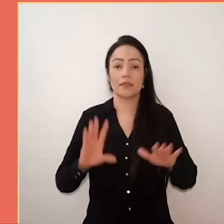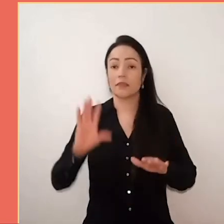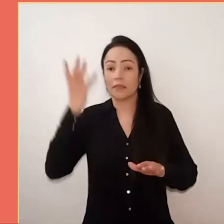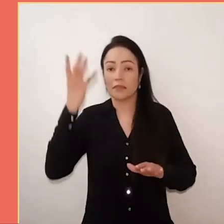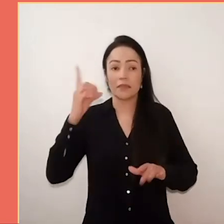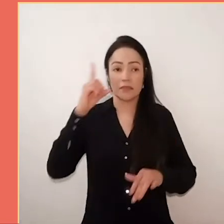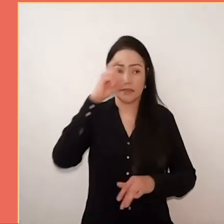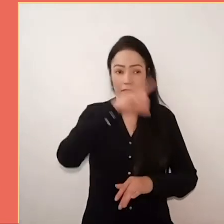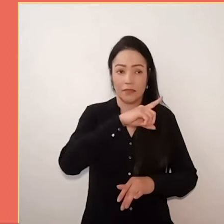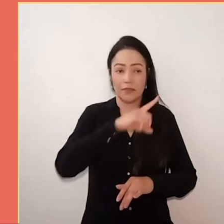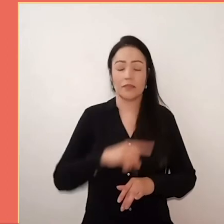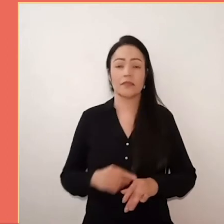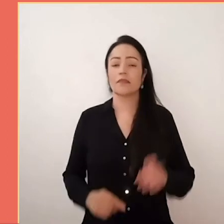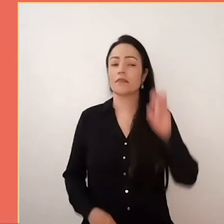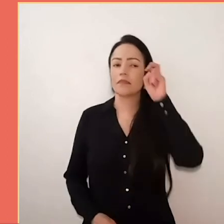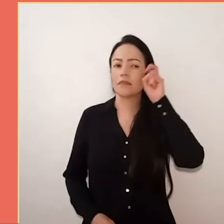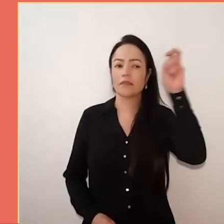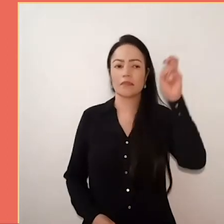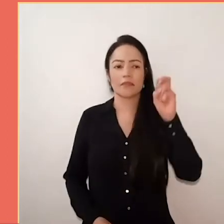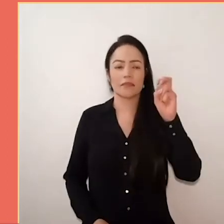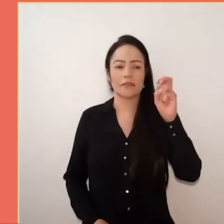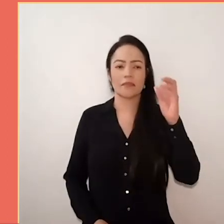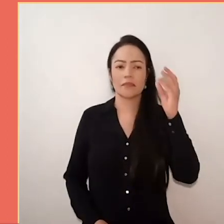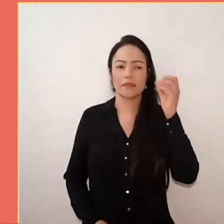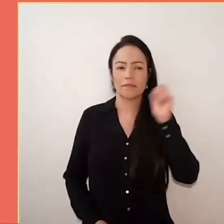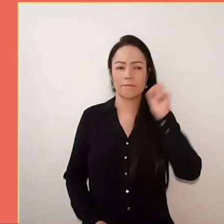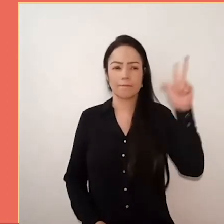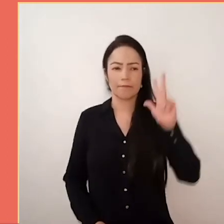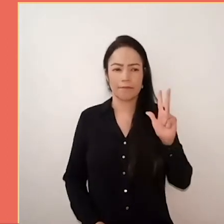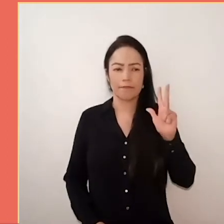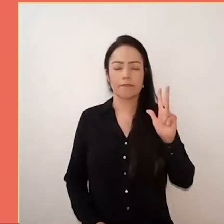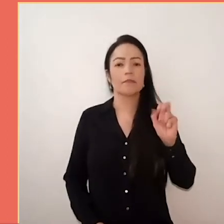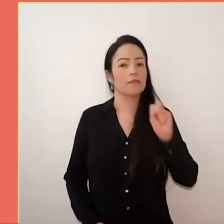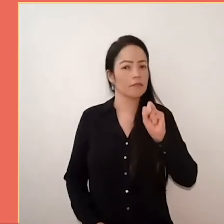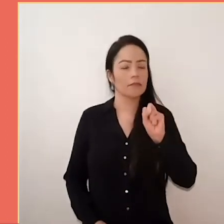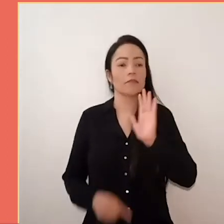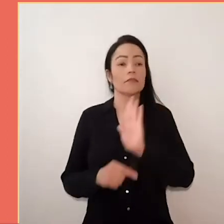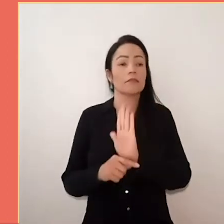a inteligência e a esperteza podem ajudá-las a se safarem,